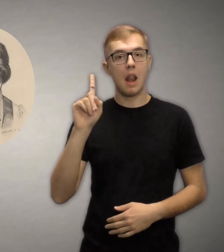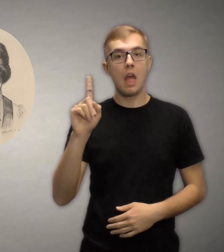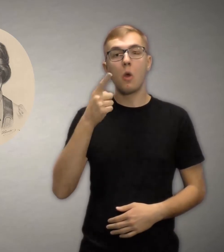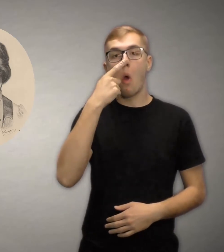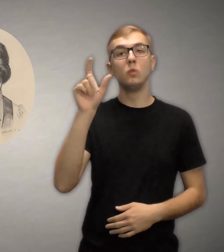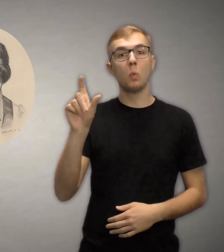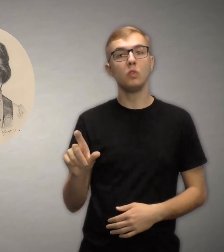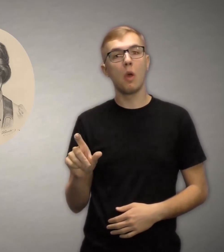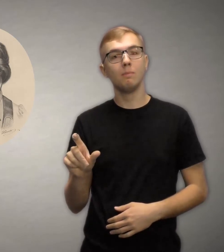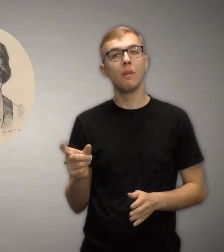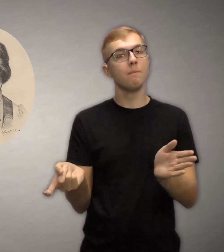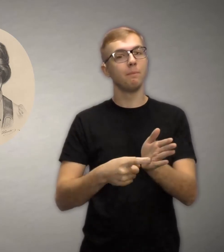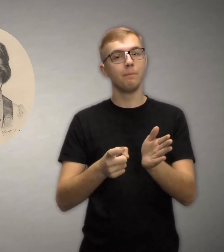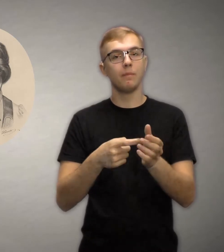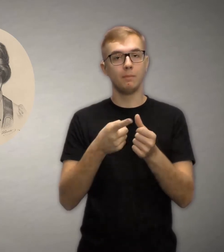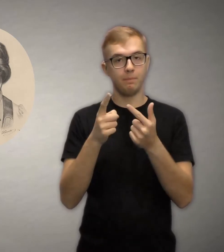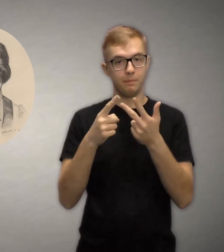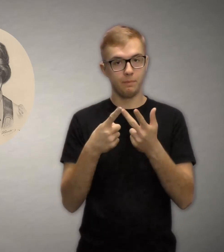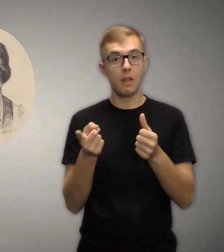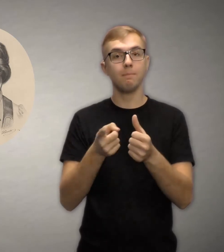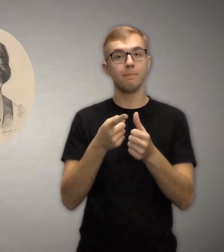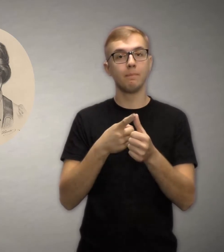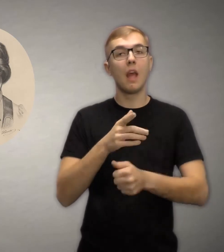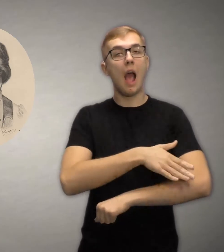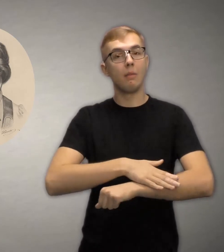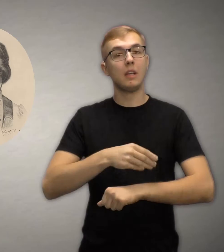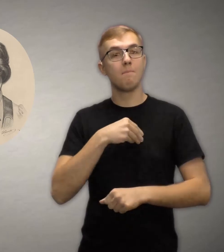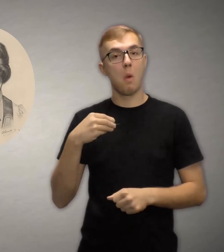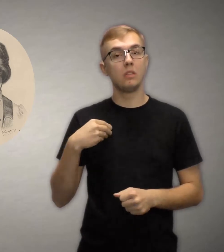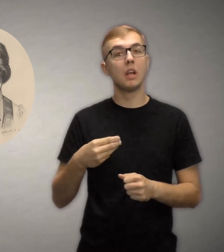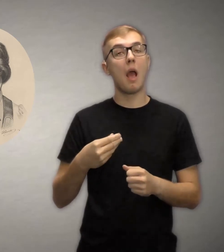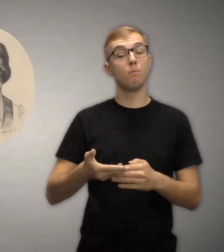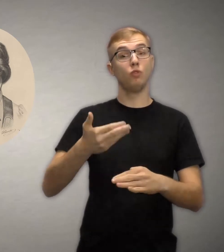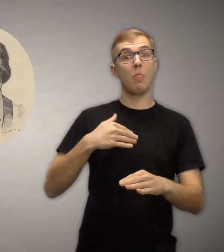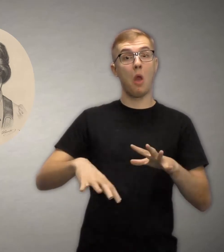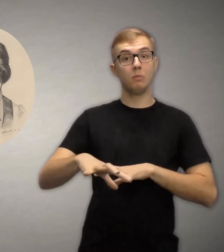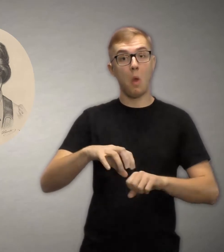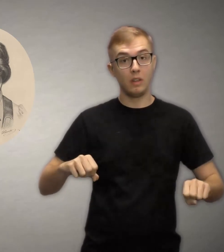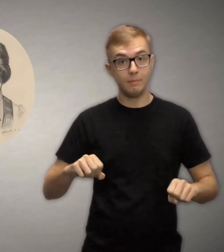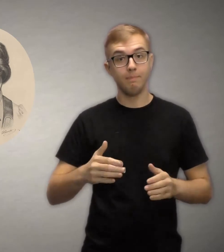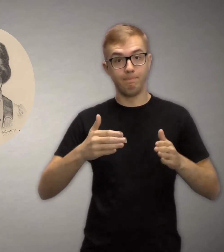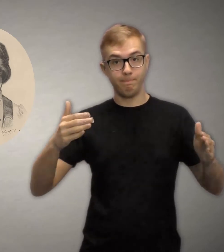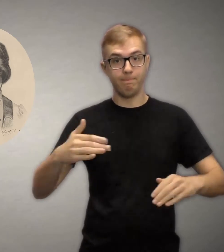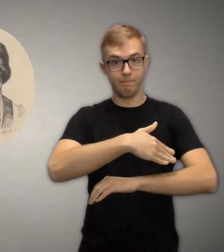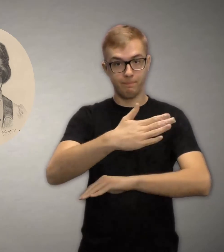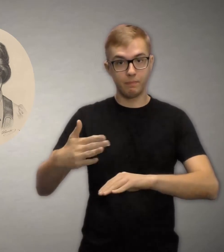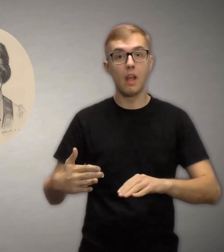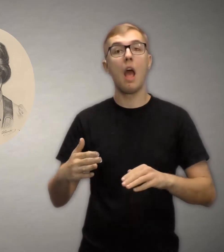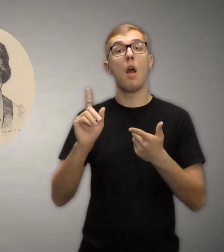Kościuszko jednak zażądał przywrócenia Polsce granic sprzed rozbiorów,